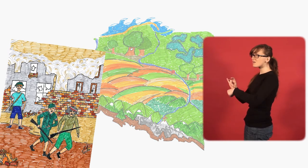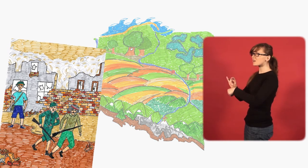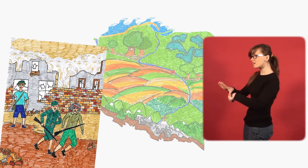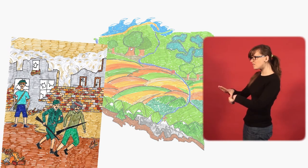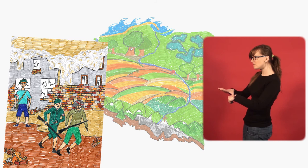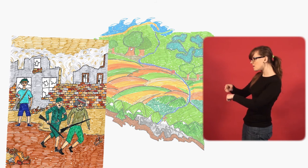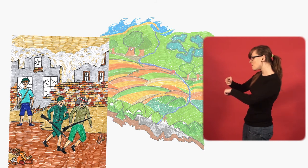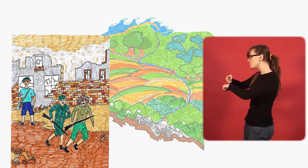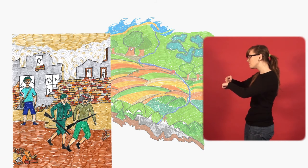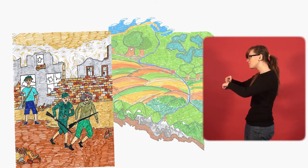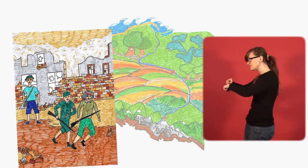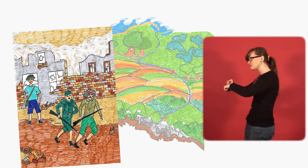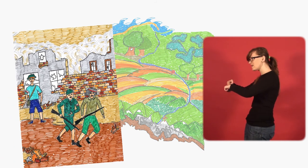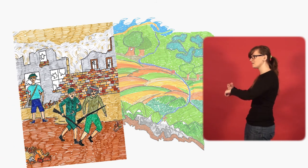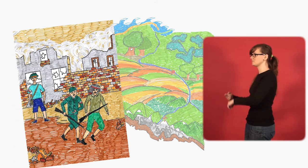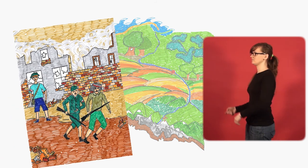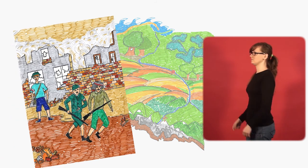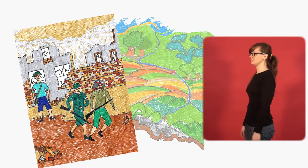Krwią i blizną.